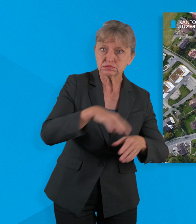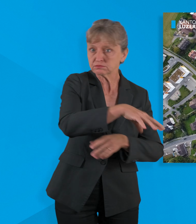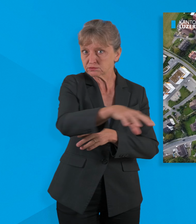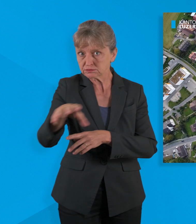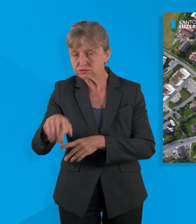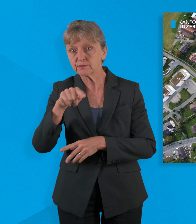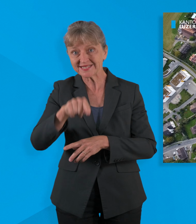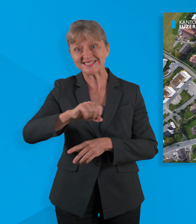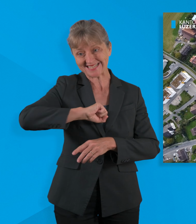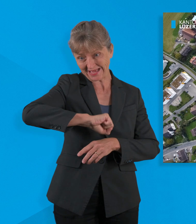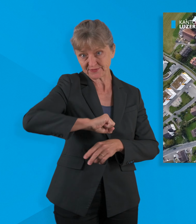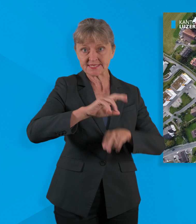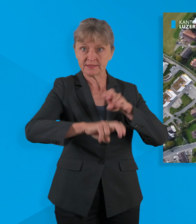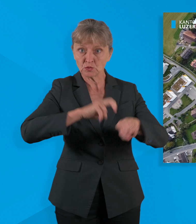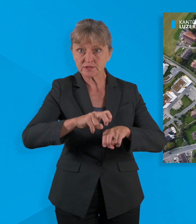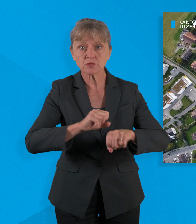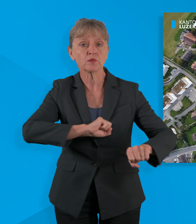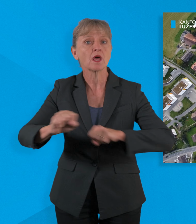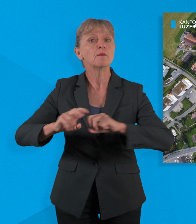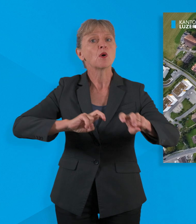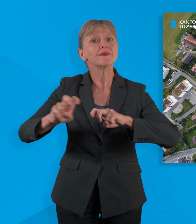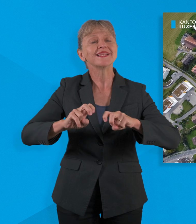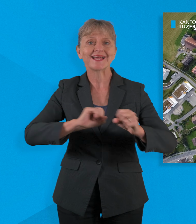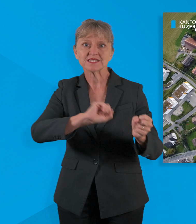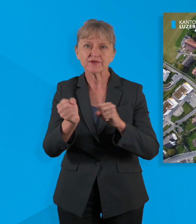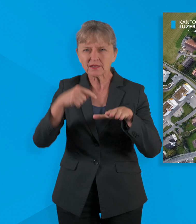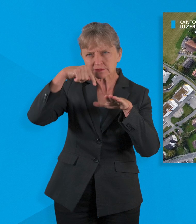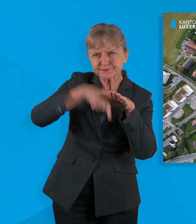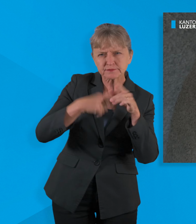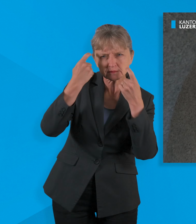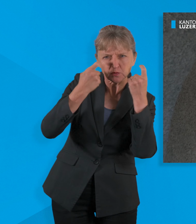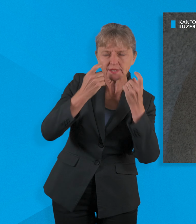effizient nutzt und das Mobilitätsverhalten grundsätzlich überdenkt.